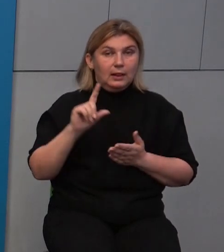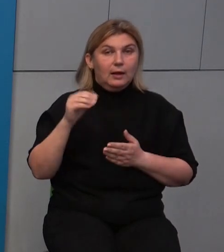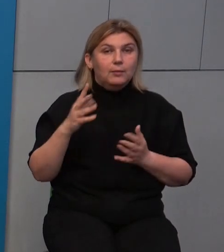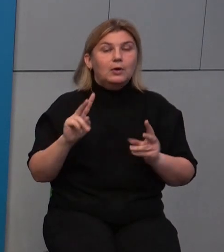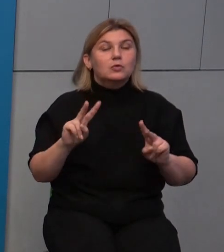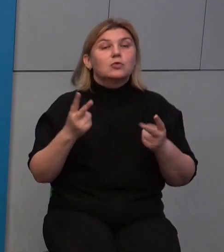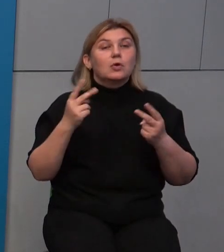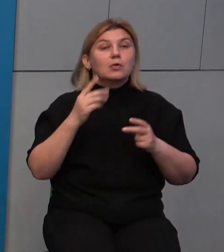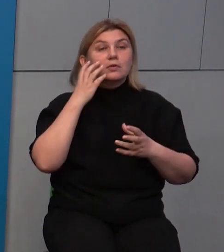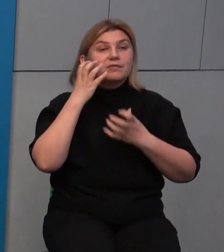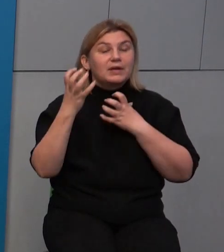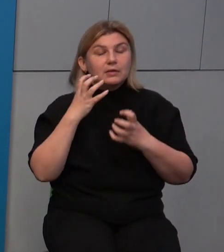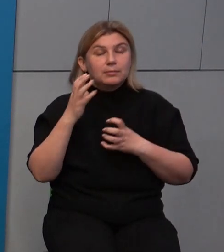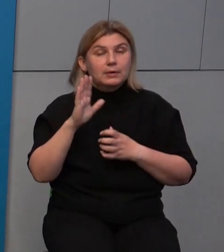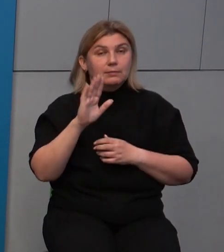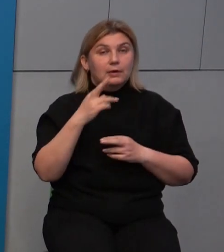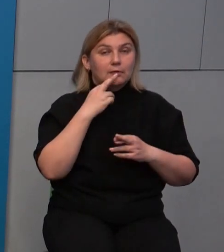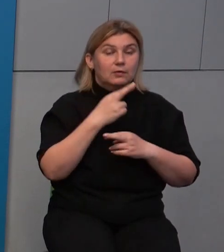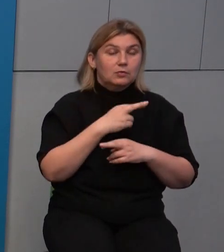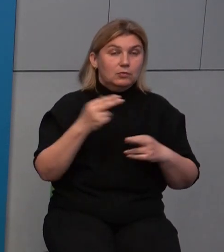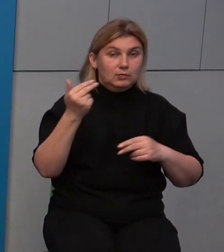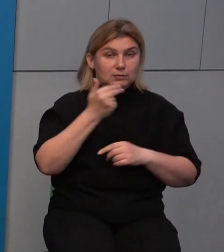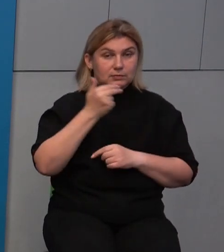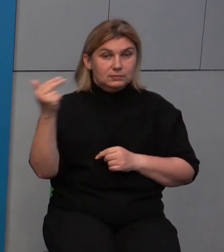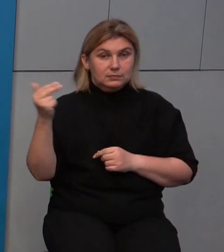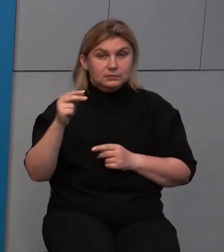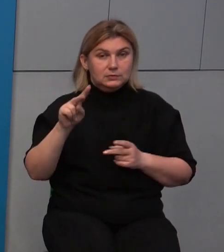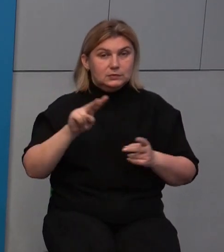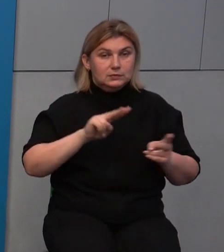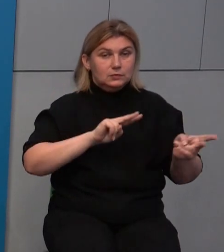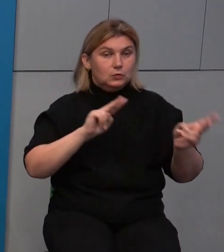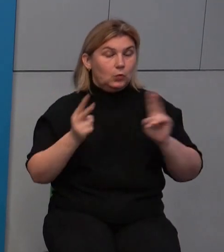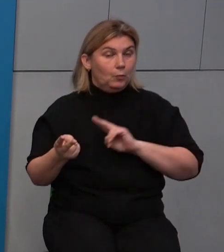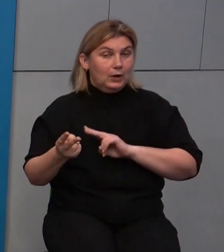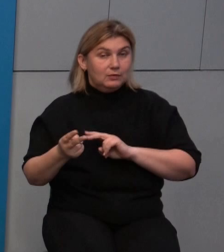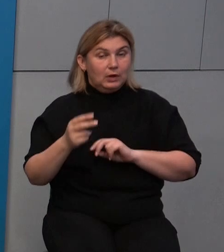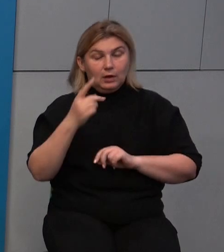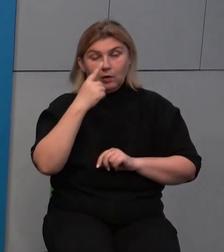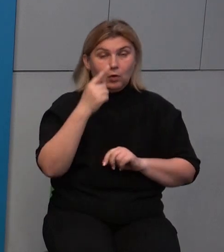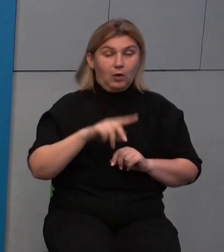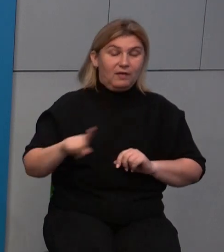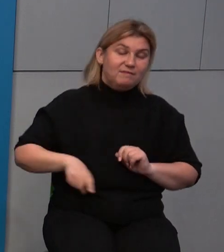wiadomości na różne tematy i że to jest tłumaczenie rosyjskie z francuskiego,